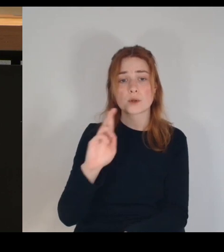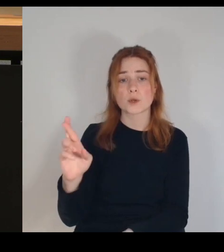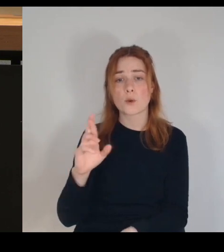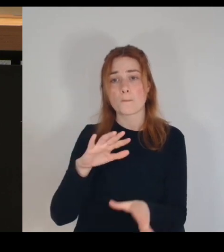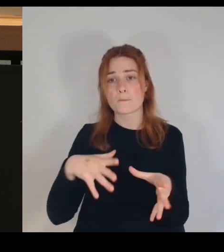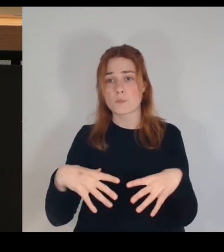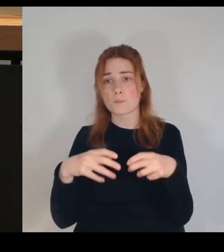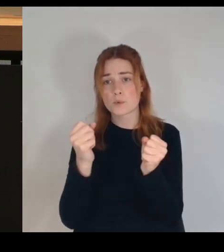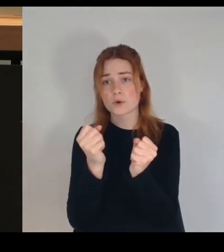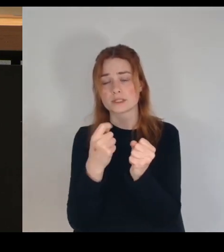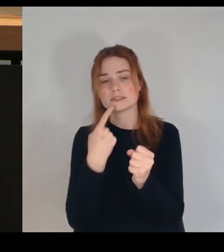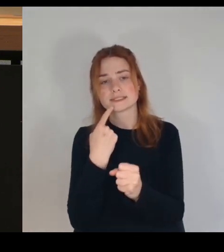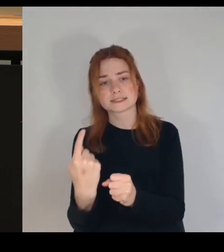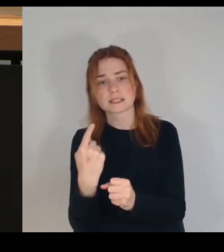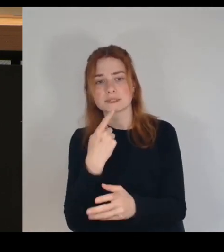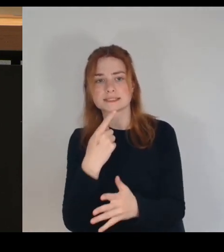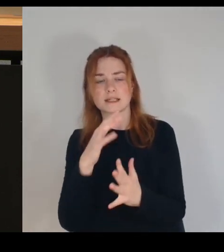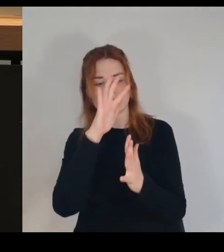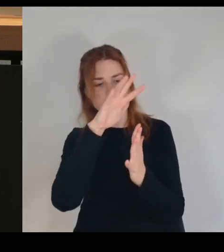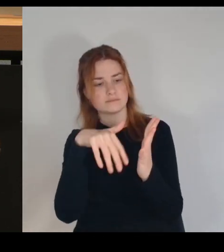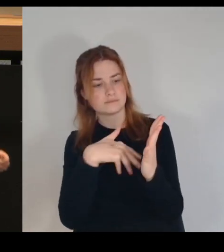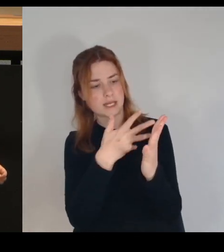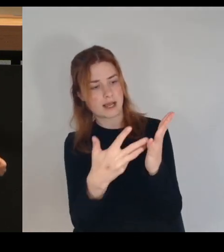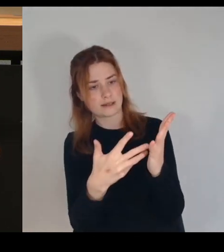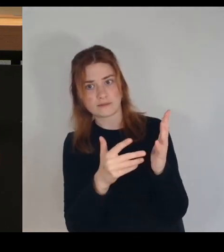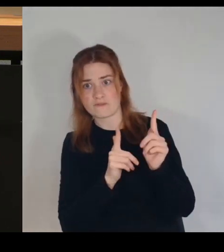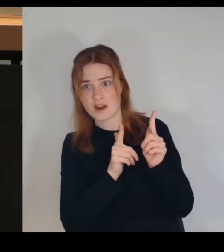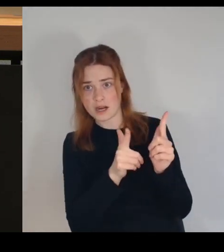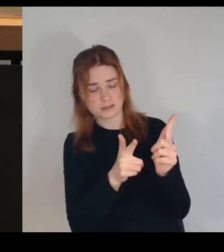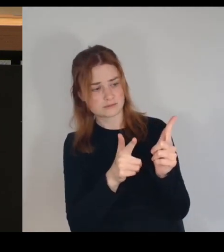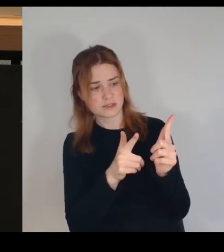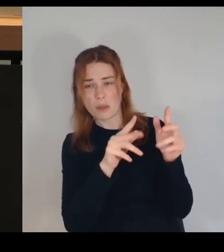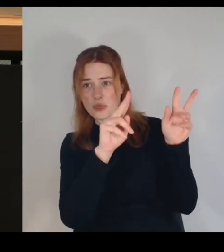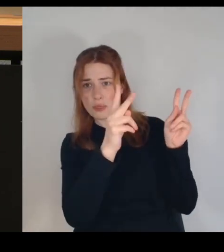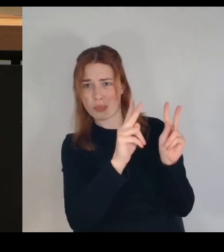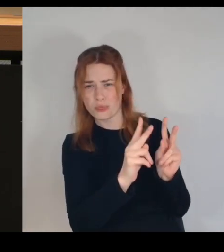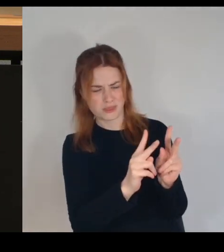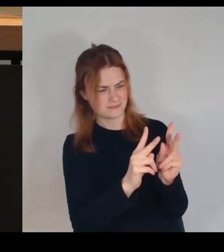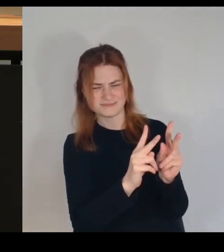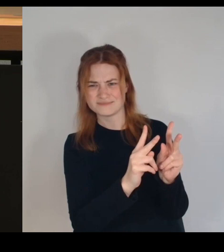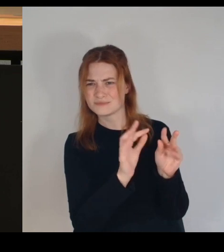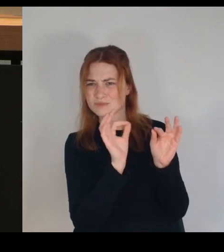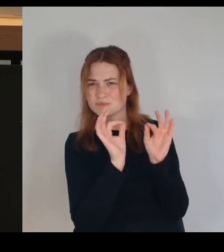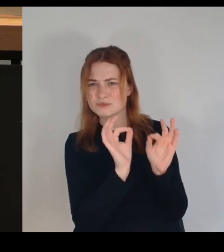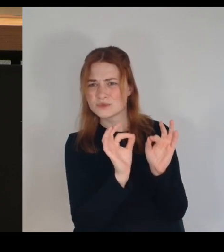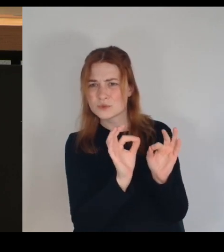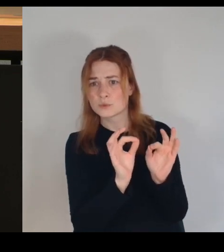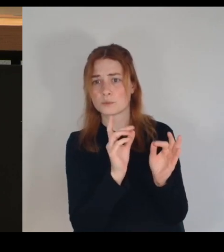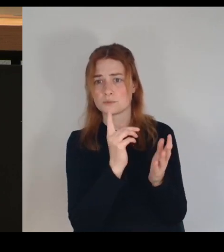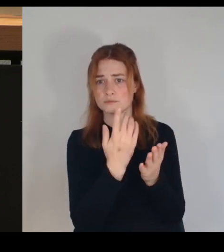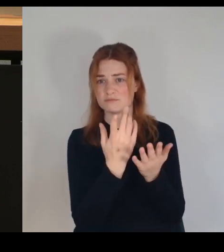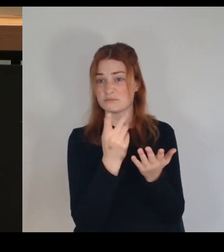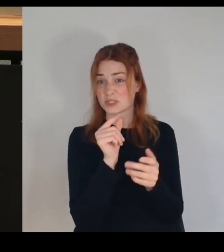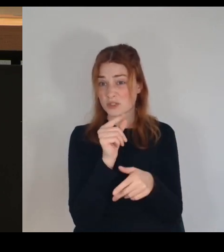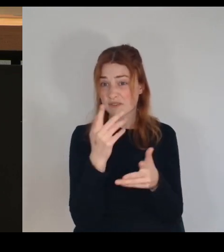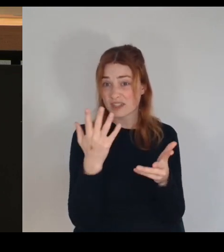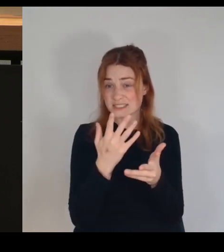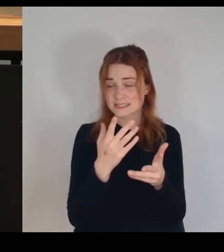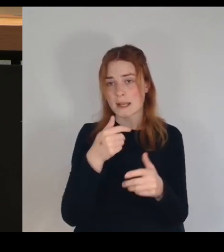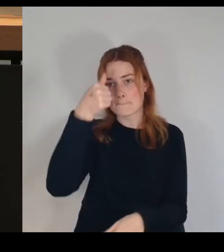Das führt faktisch übersetzt dazu, dass in manchen Regionen von Berlin nach 20:00 nichts mehr fährt. Es gibt Gebiete in Berlin,